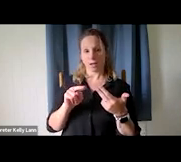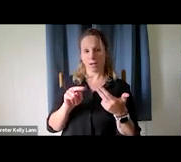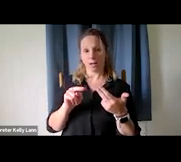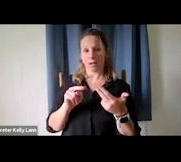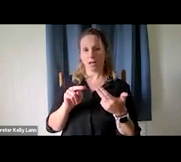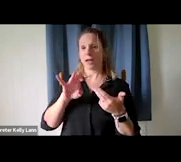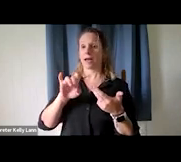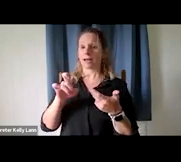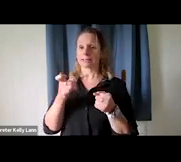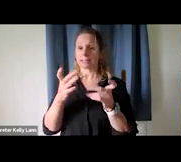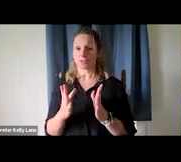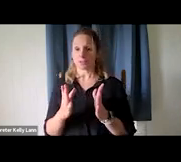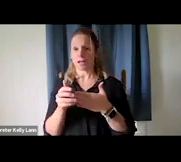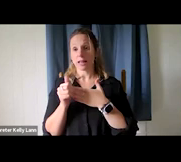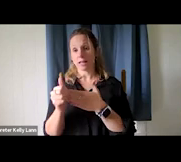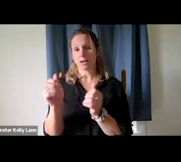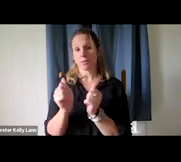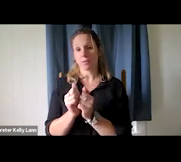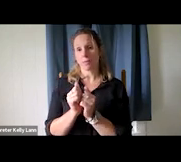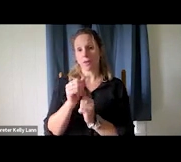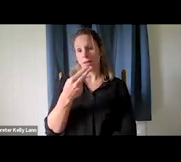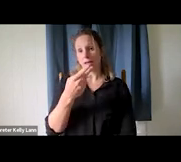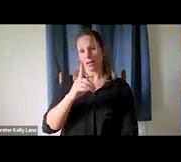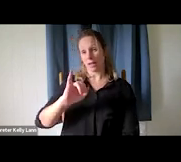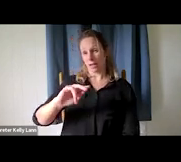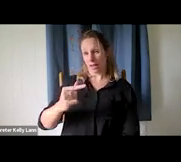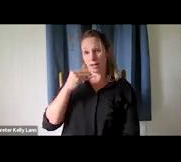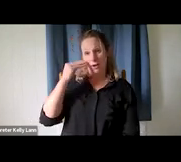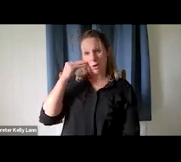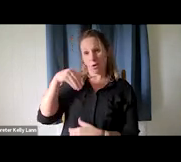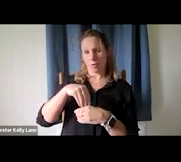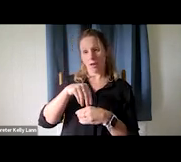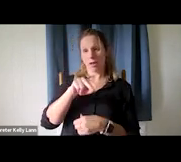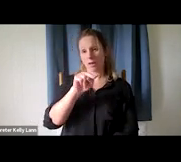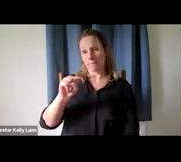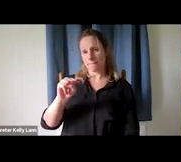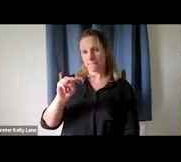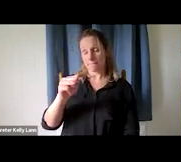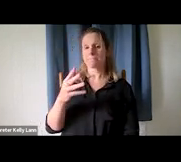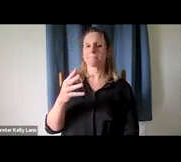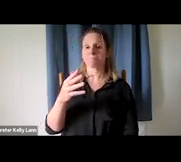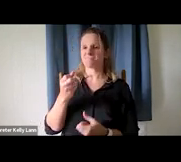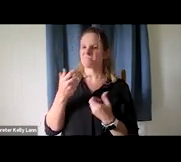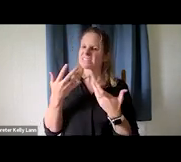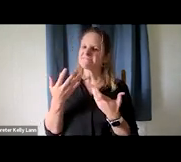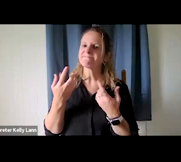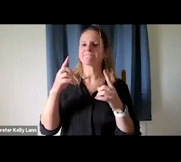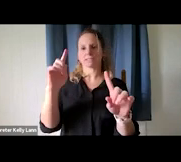y líder local con Heading Home en Albuquerque, Nuevo México, quien tiene mucho éxito con la redacción de MSR,